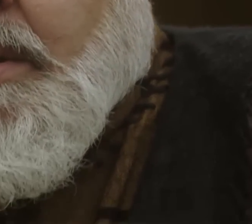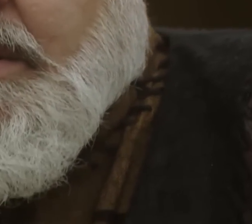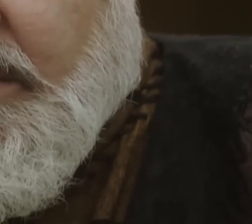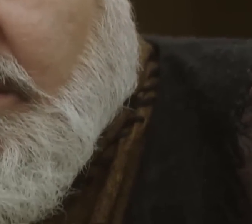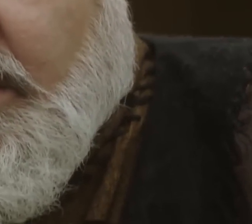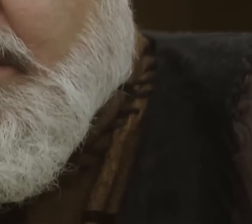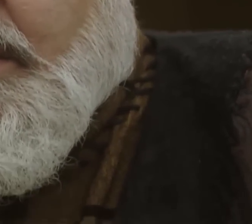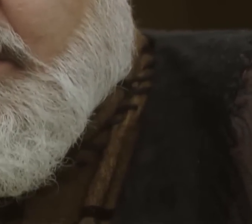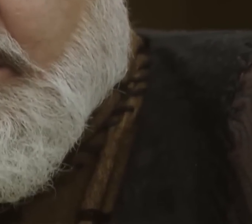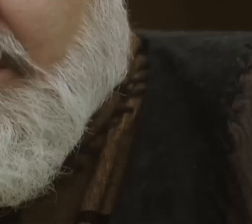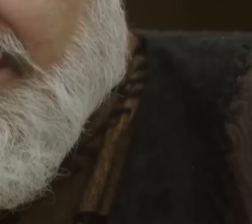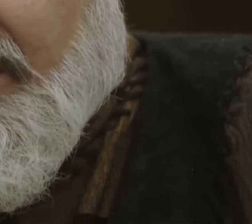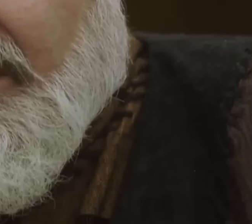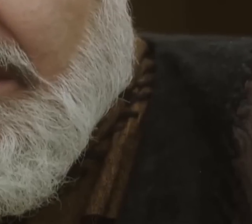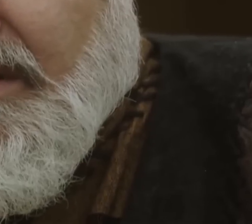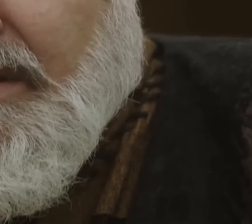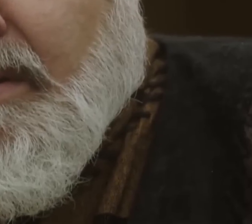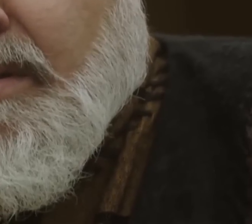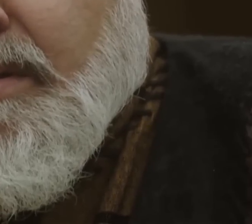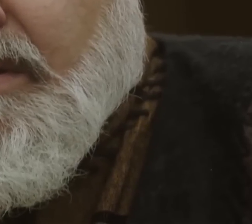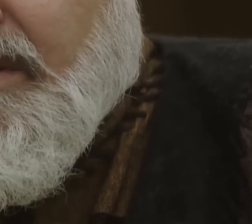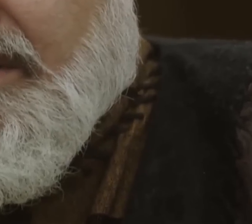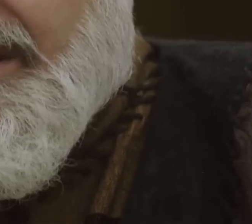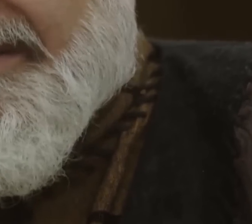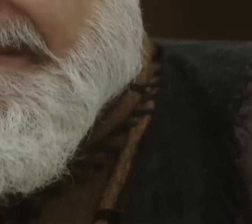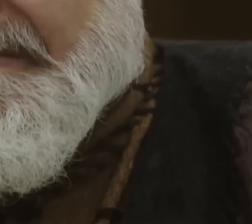(Müzik - Sufi)